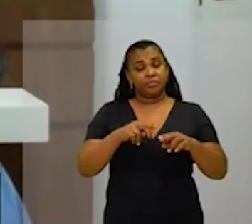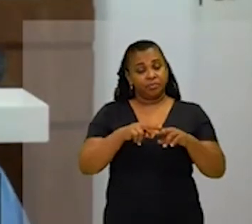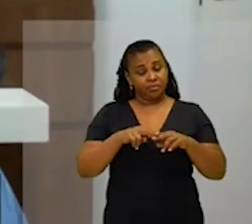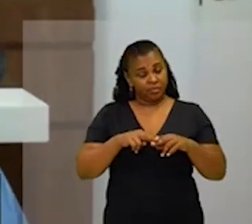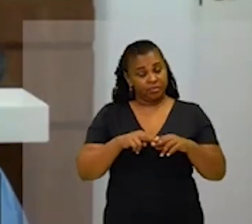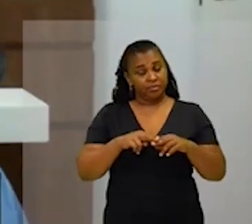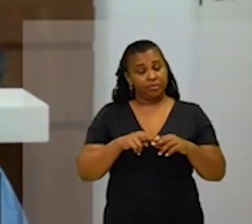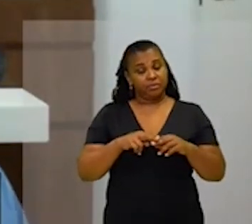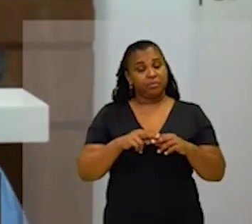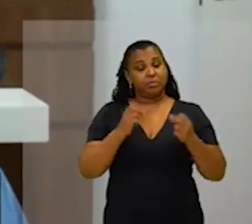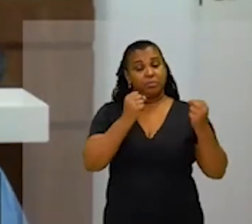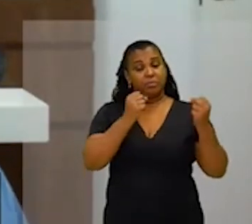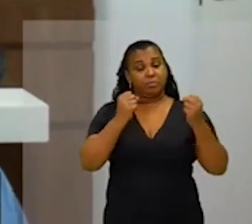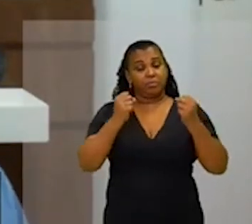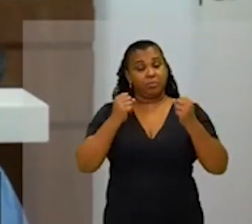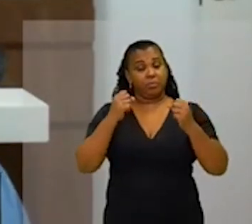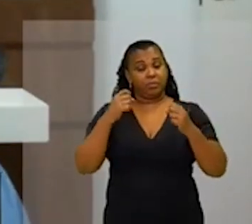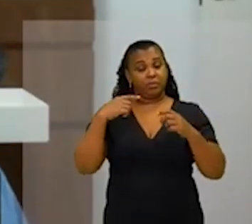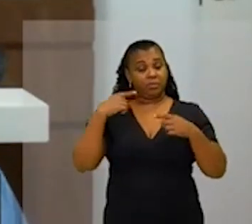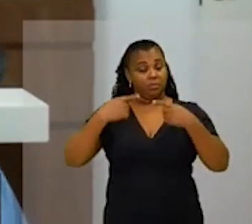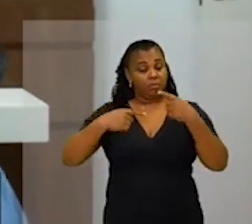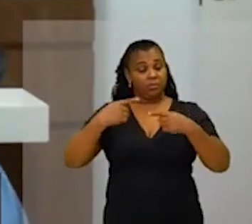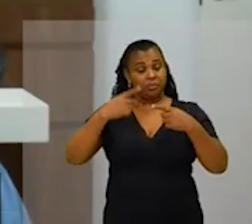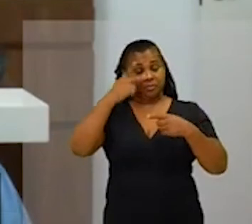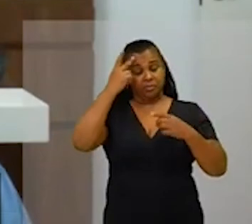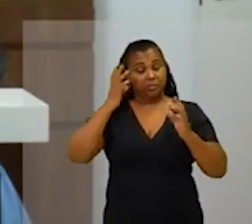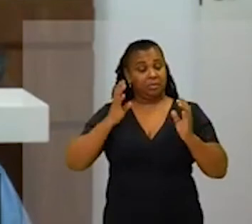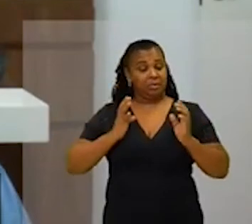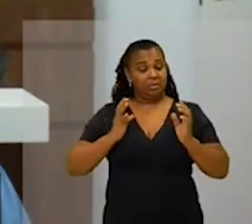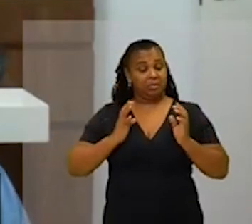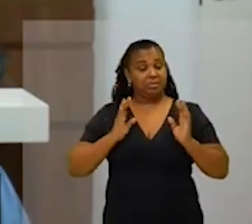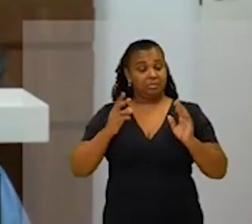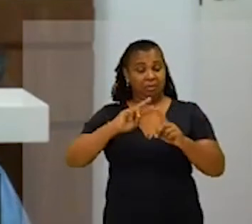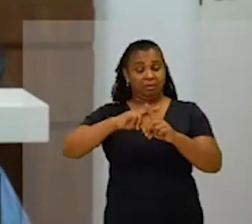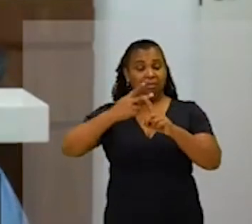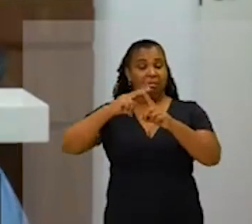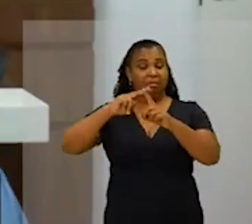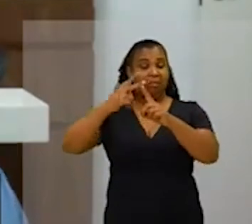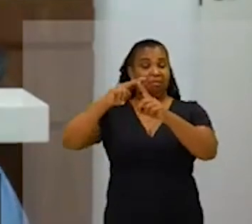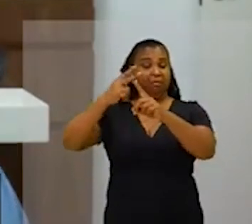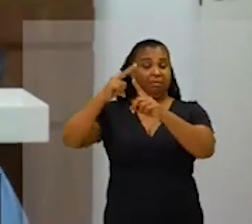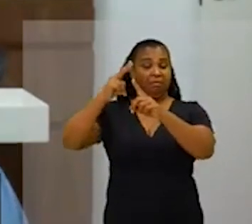de pessoas ricas que já seriam quadrados de qualquer maneira e isso é um uma patologia